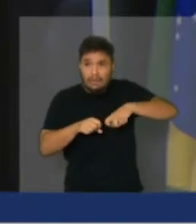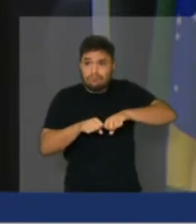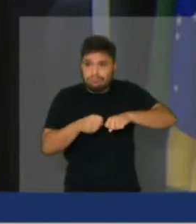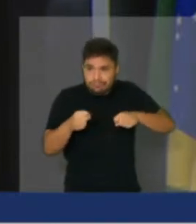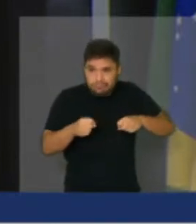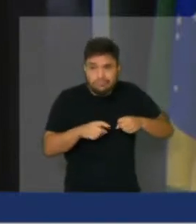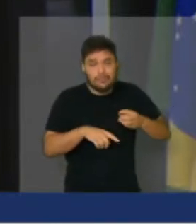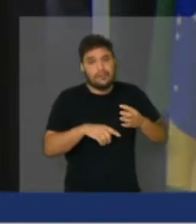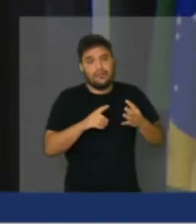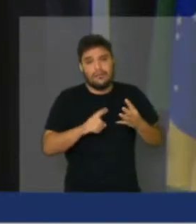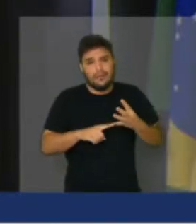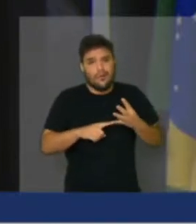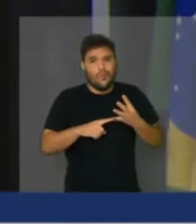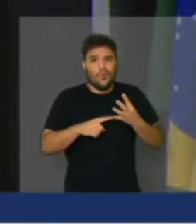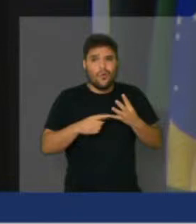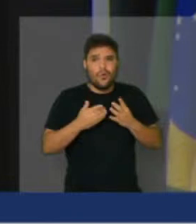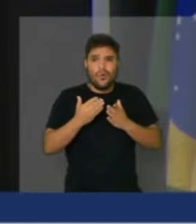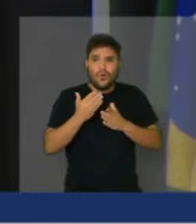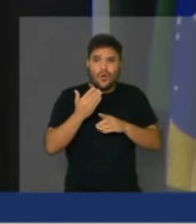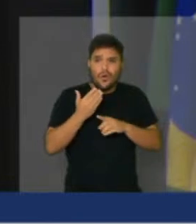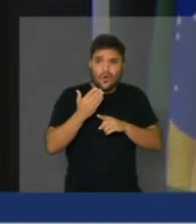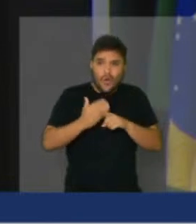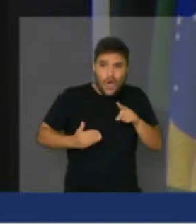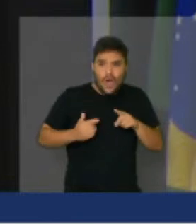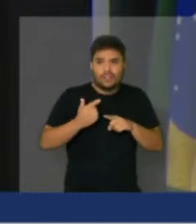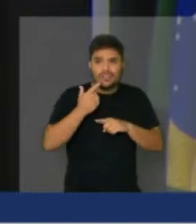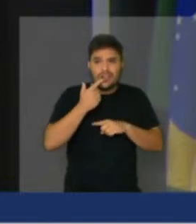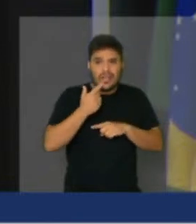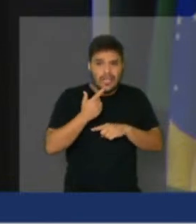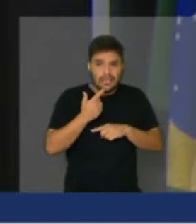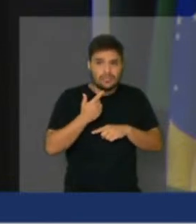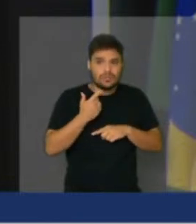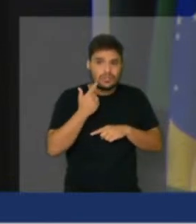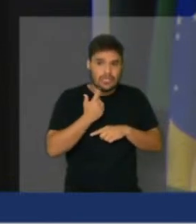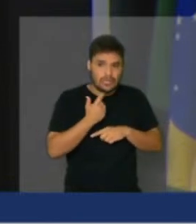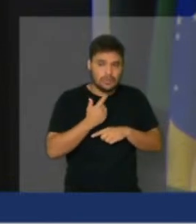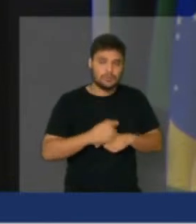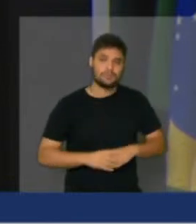NO QUEIXO. APESAR DE TODOS ESSES EVENTOS EU NÃO DEIXEI DE TRABALHAR UM ÚNICO DIA, MANTIVE O MEU COMPROMISSO COM